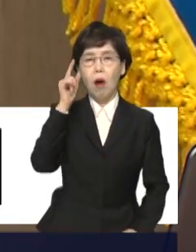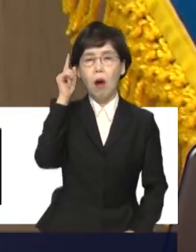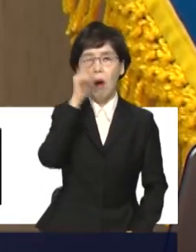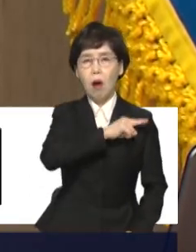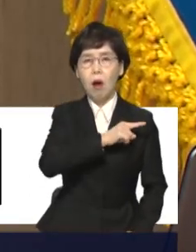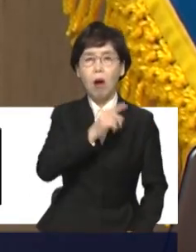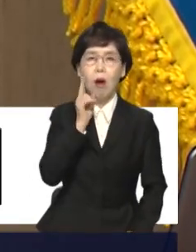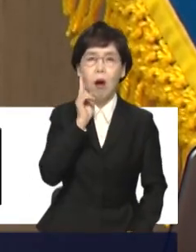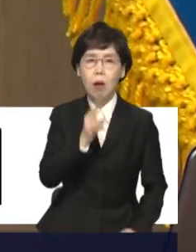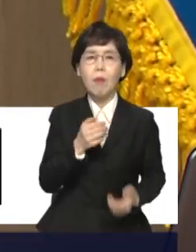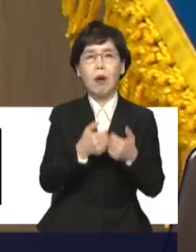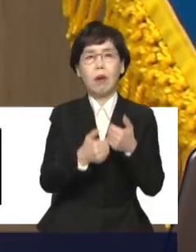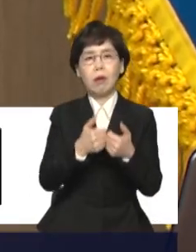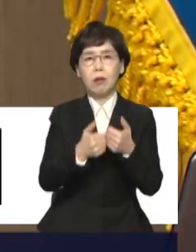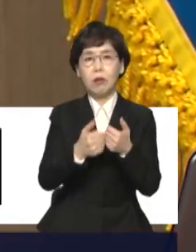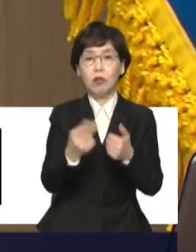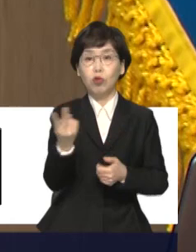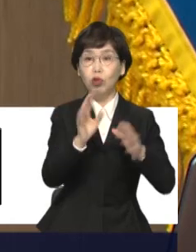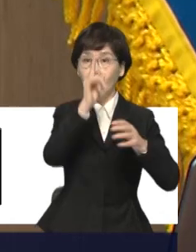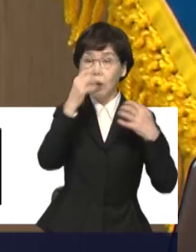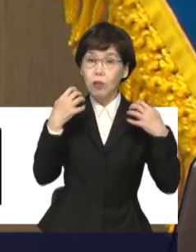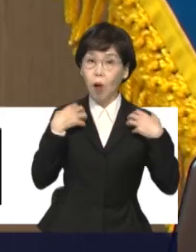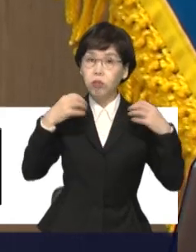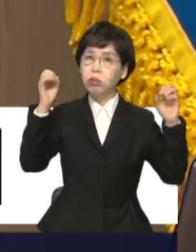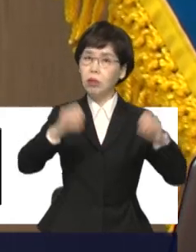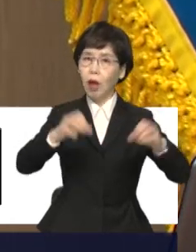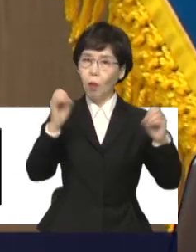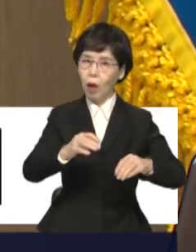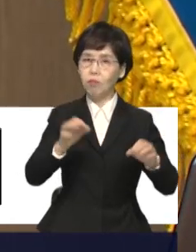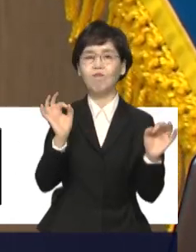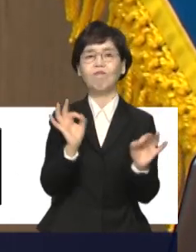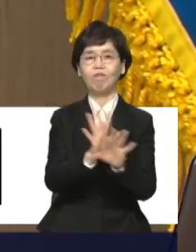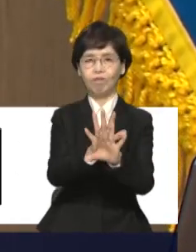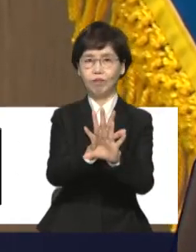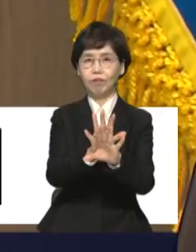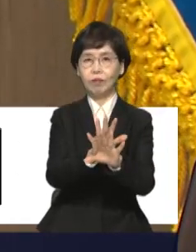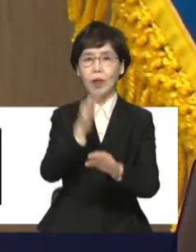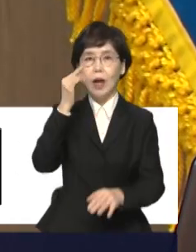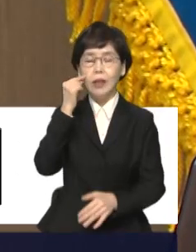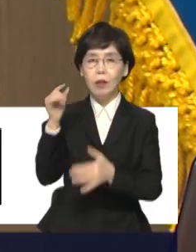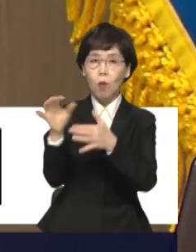양국 정부 간 대화가 단절되었고 한일 관계는 파국 일보직전에서